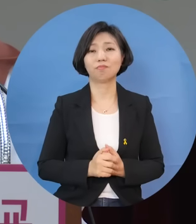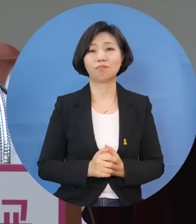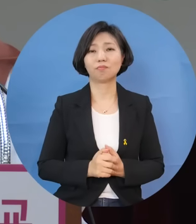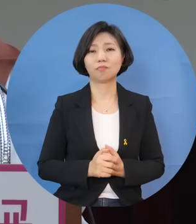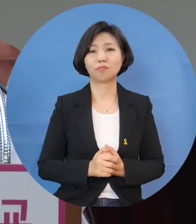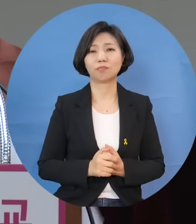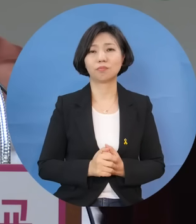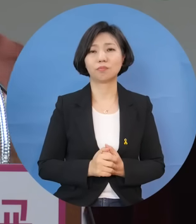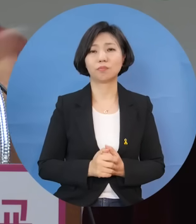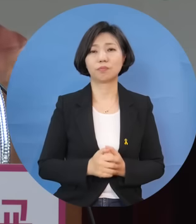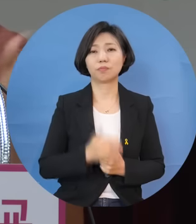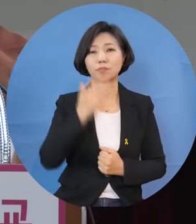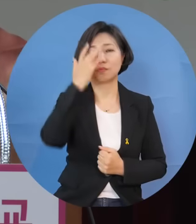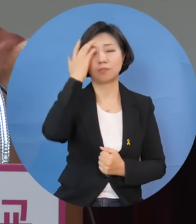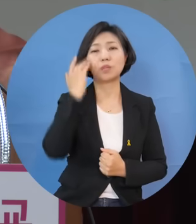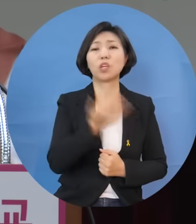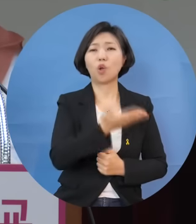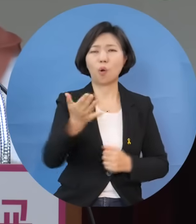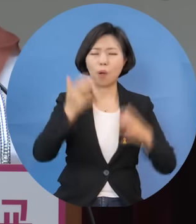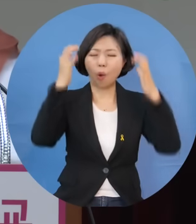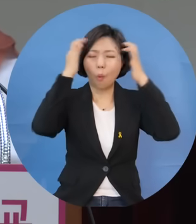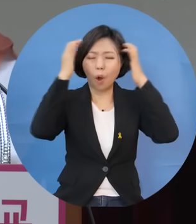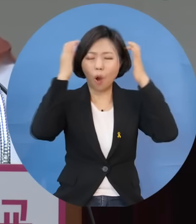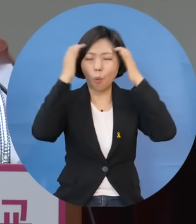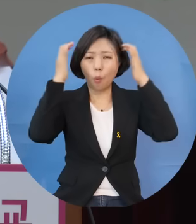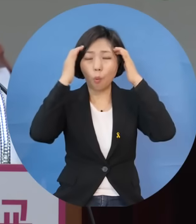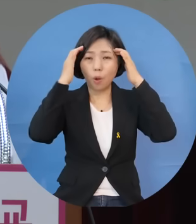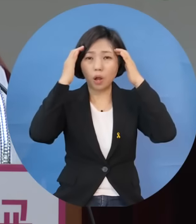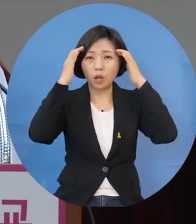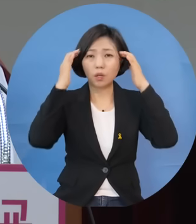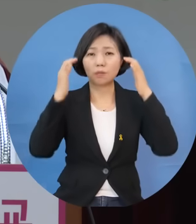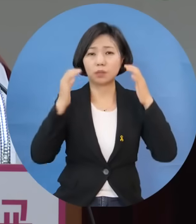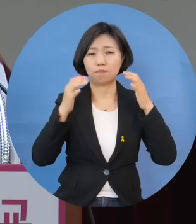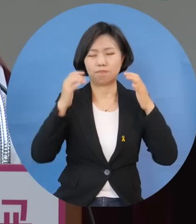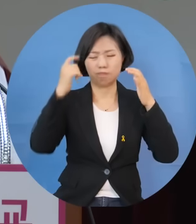그러니까 지금 여러분에게 괴로움이 따르는 것은